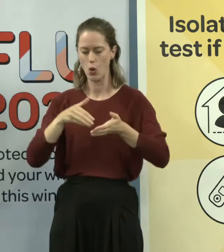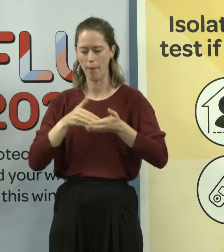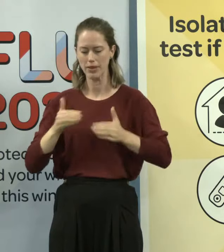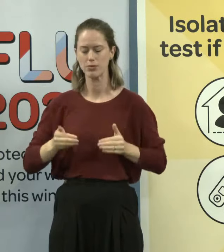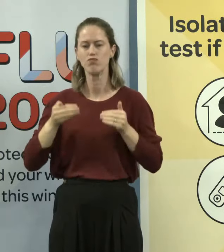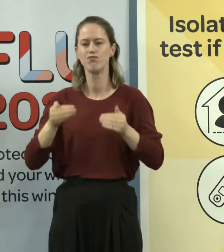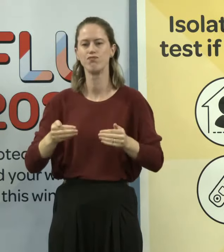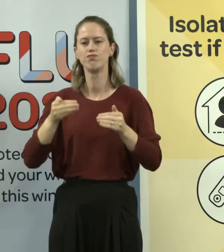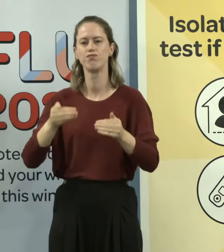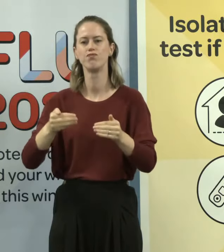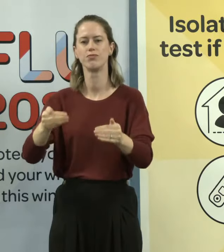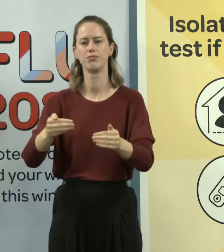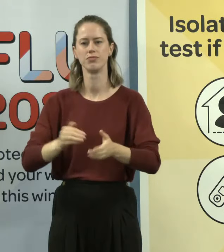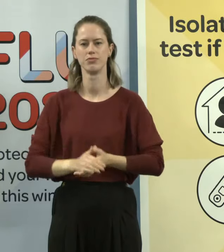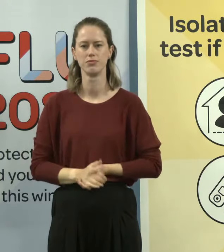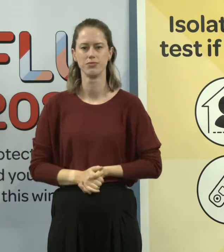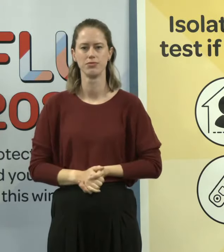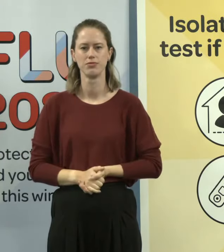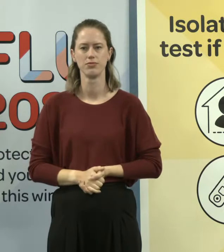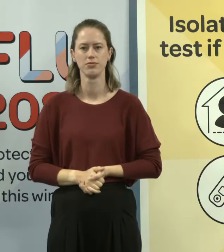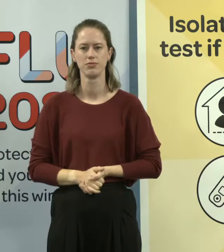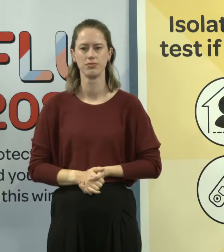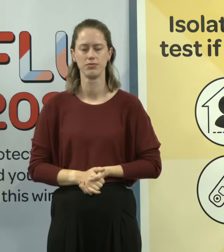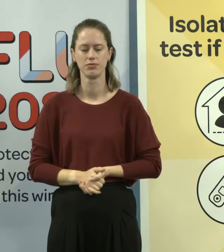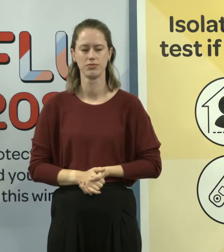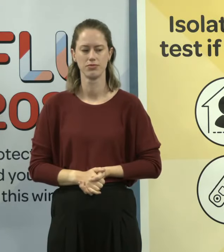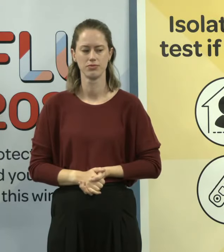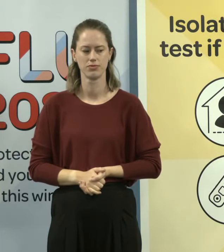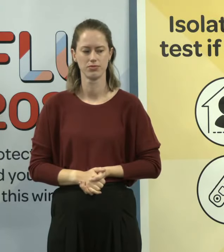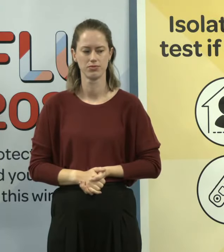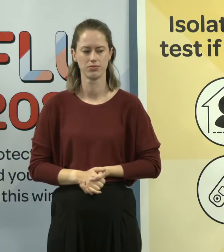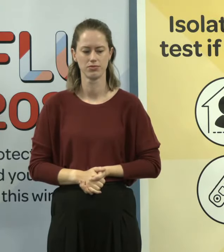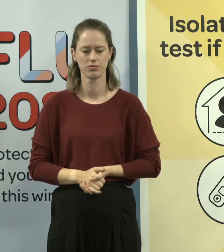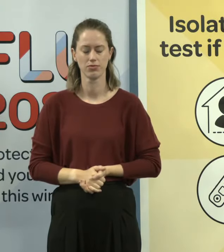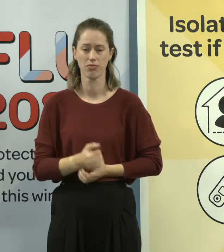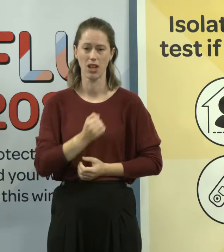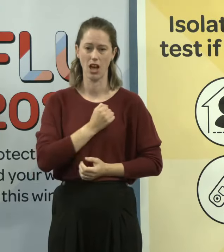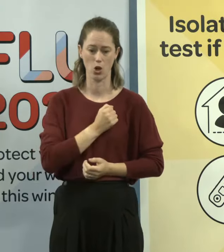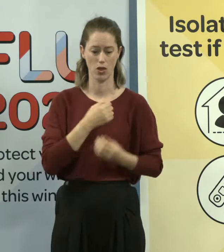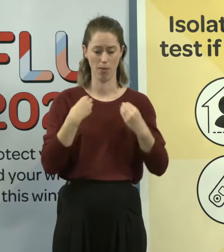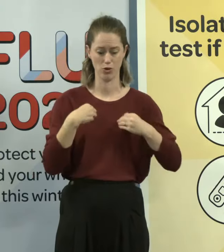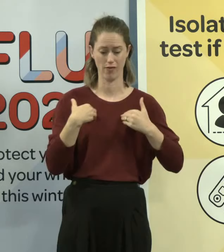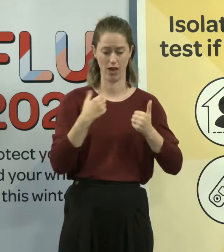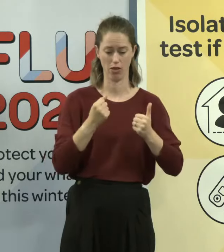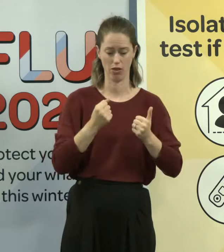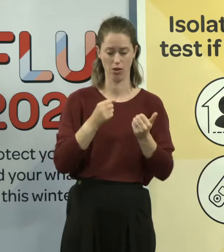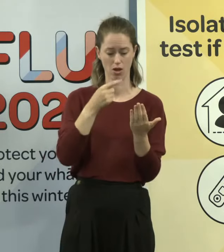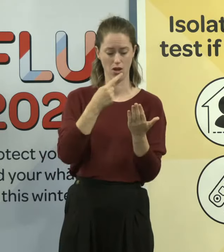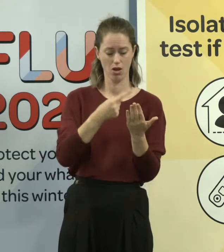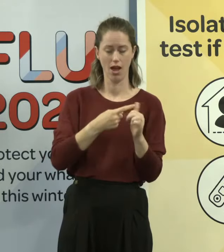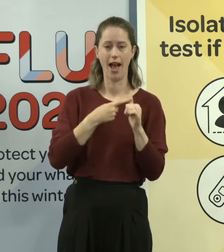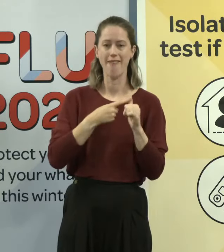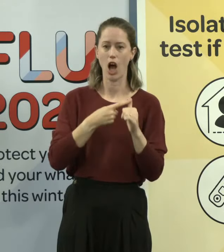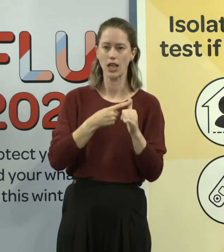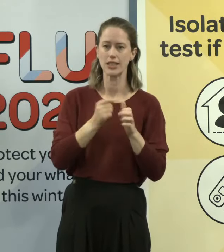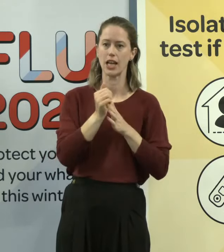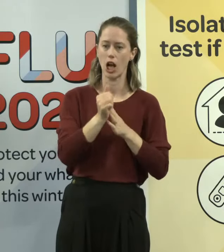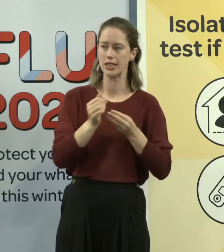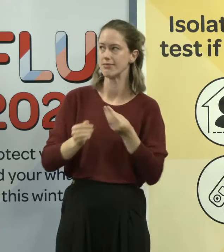taunakitanga me nga wheako e rua